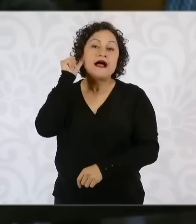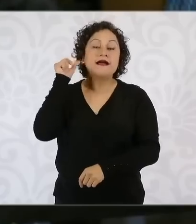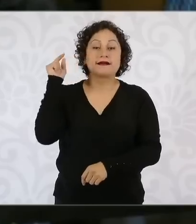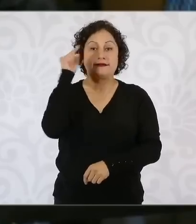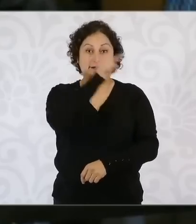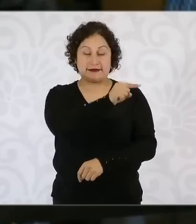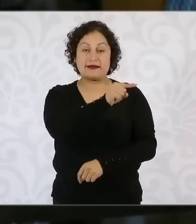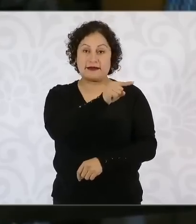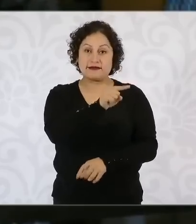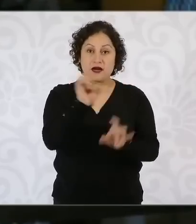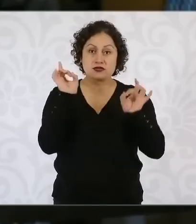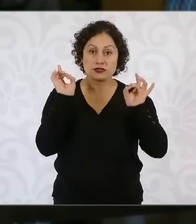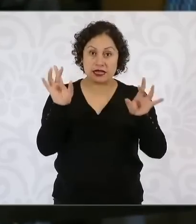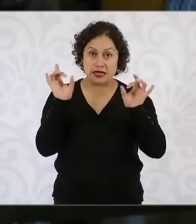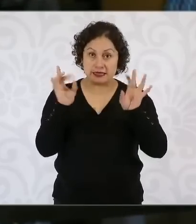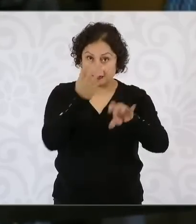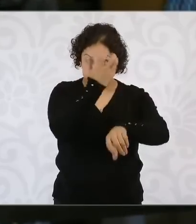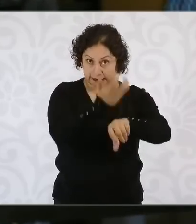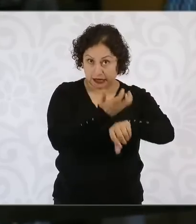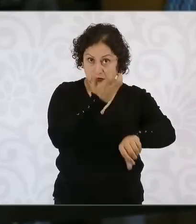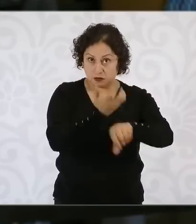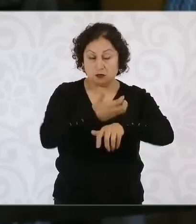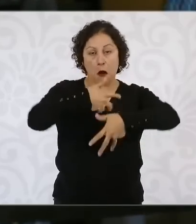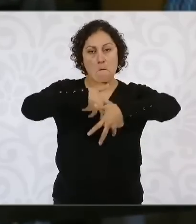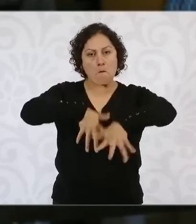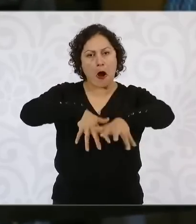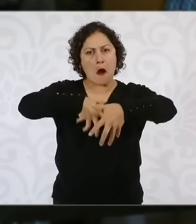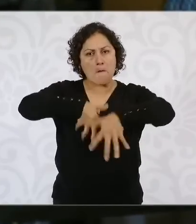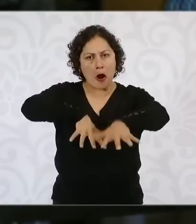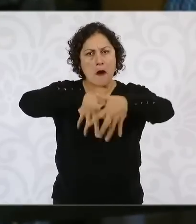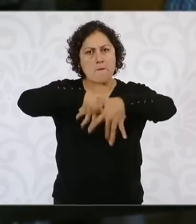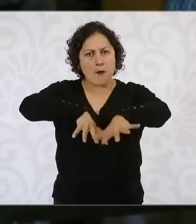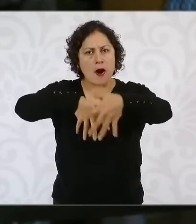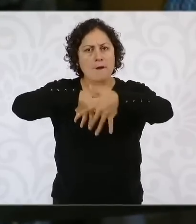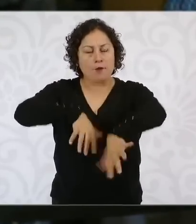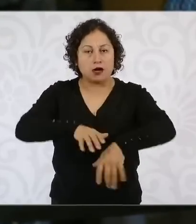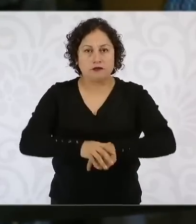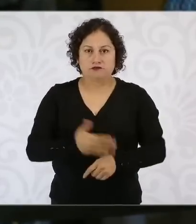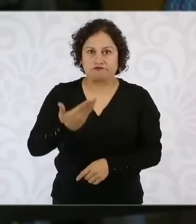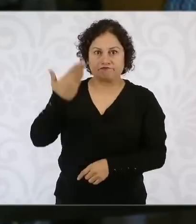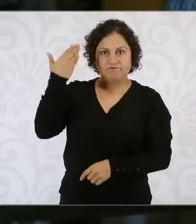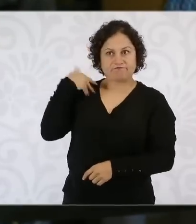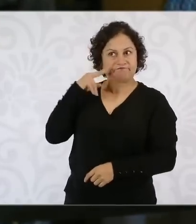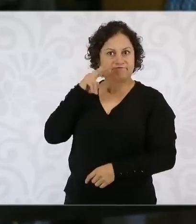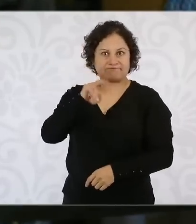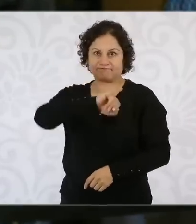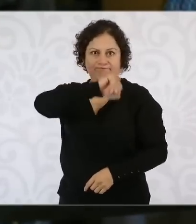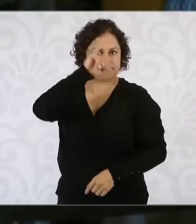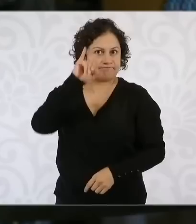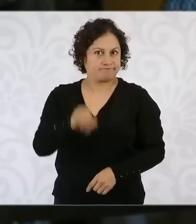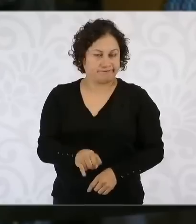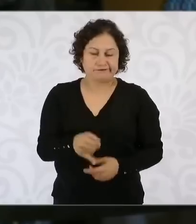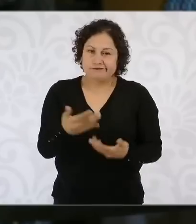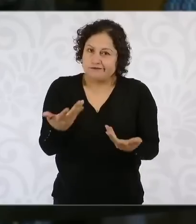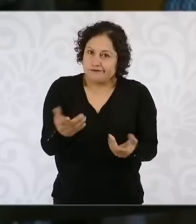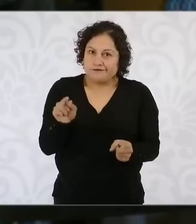California donde pues pocas veces se había visto algo así en fin a lo largo de de muchas ciudades